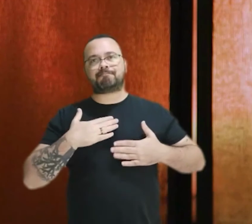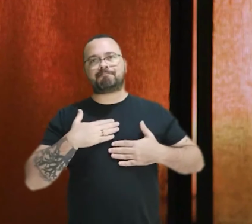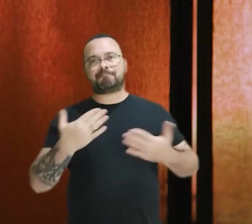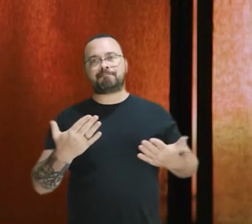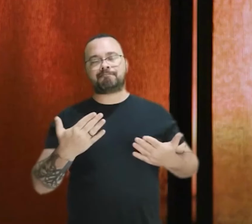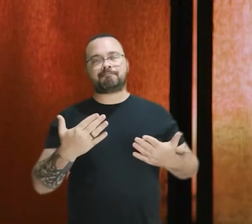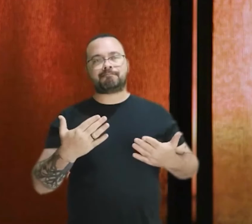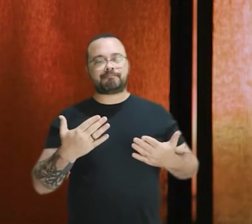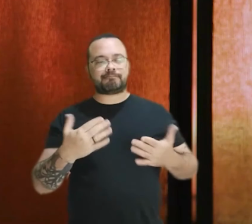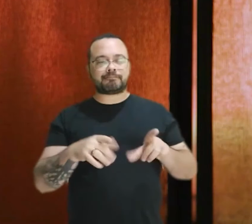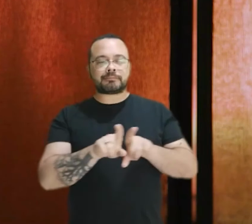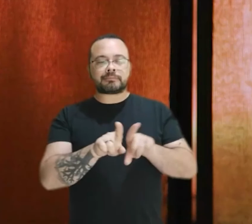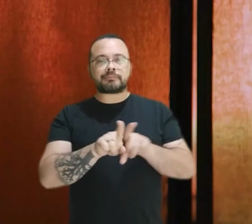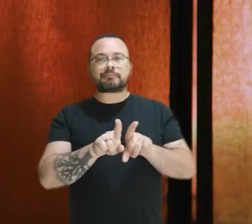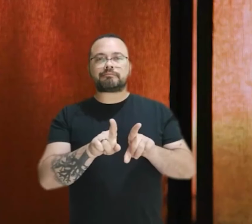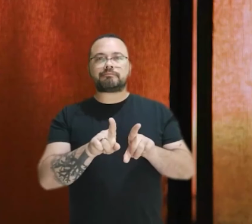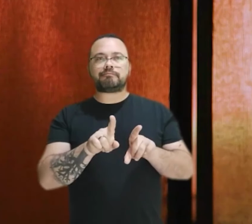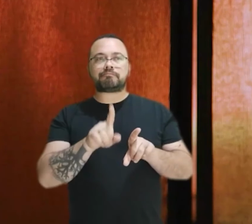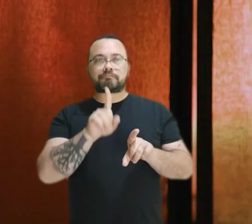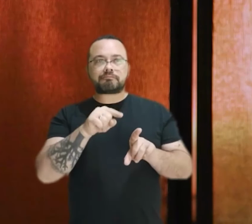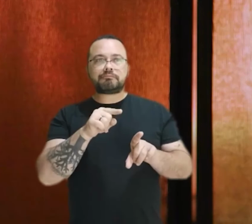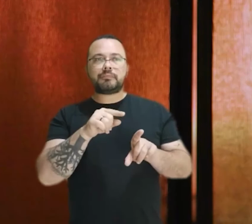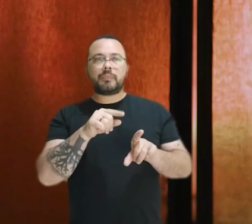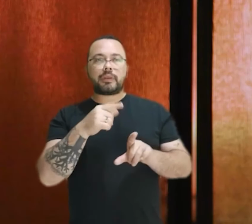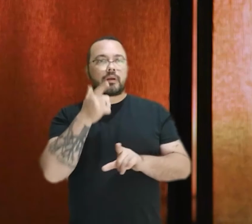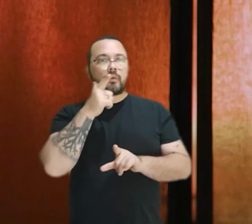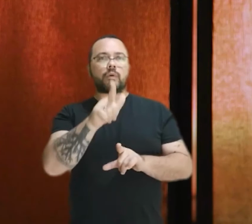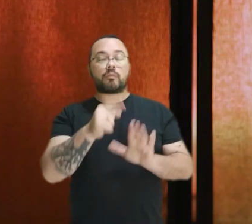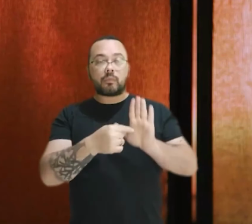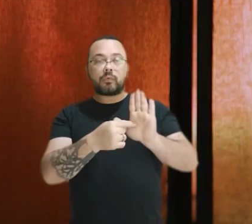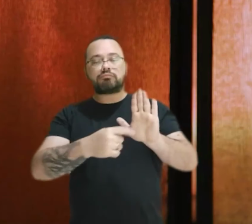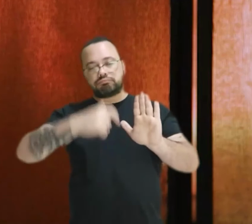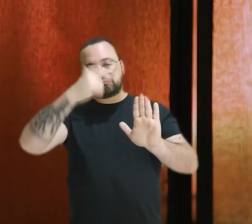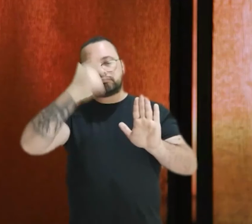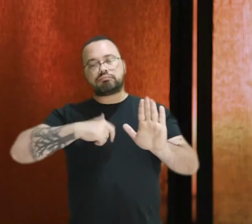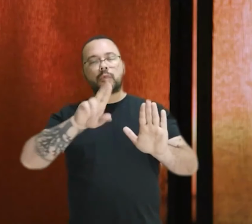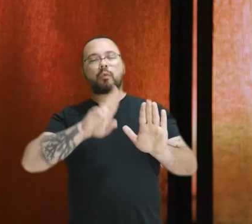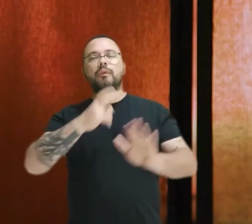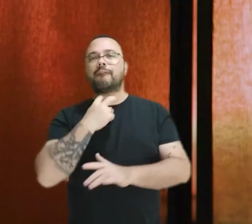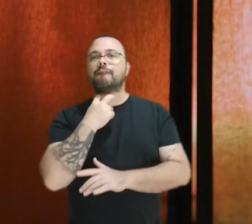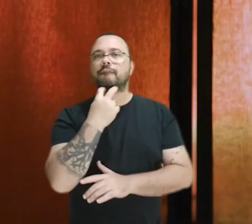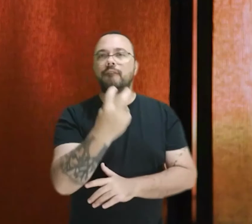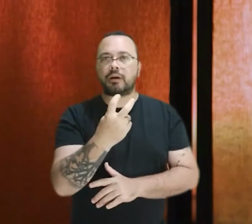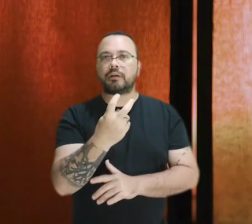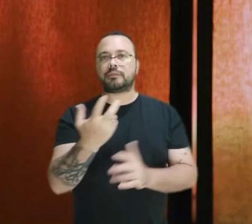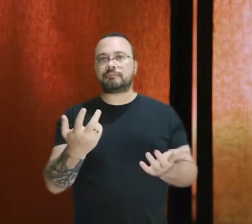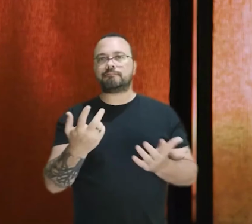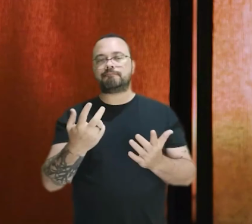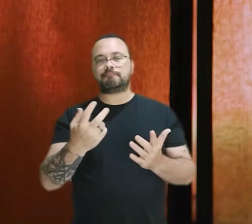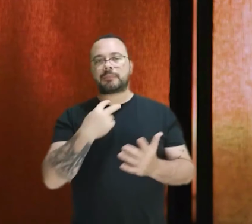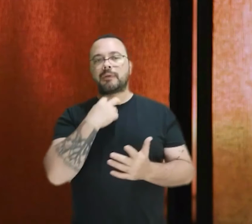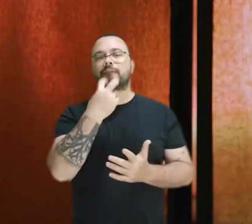É o nosso... É, também, um dos nossos cartões de visita, assim. Então, é... é o que você é, a sua voz é o que você é,